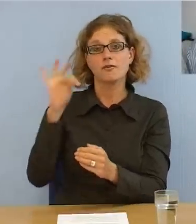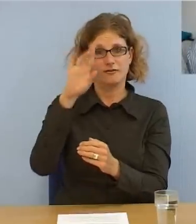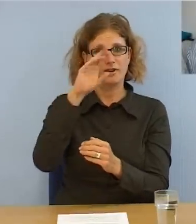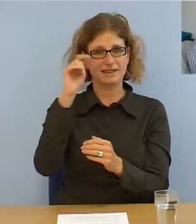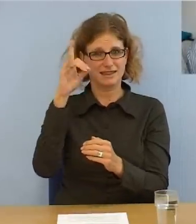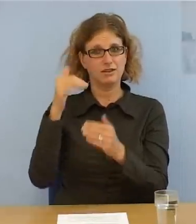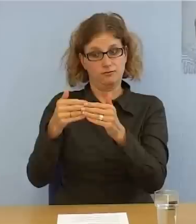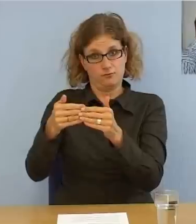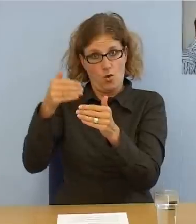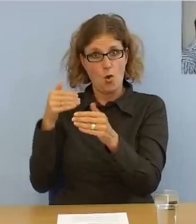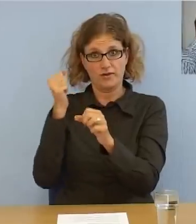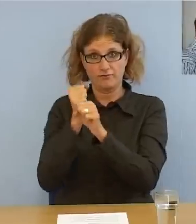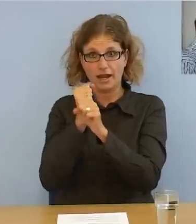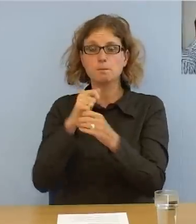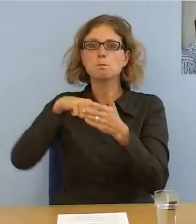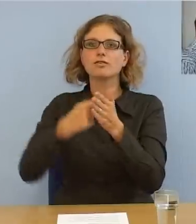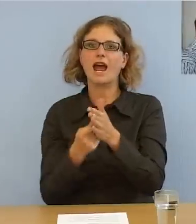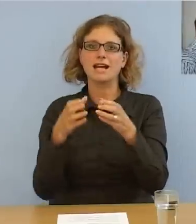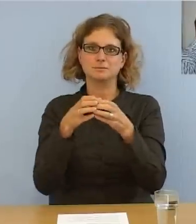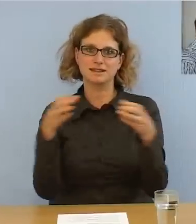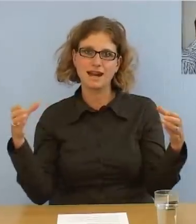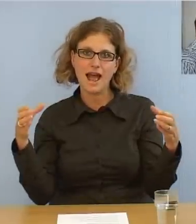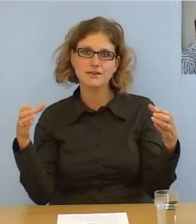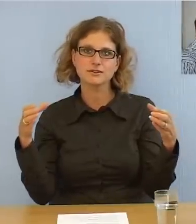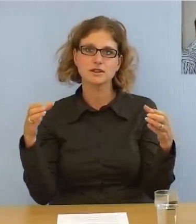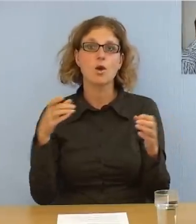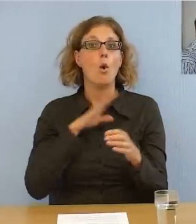Hiervoor heeft Freddy bij een montagebedrijf gewerkt.